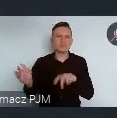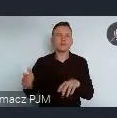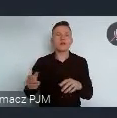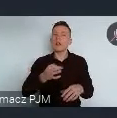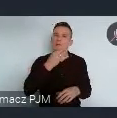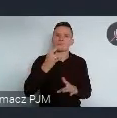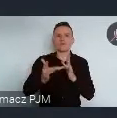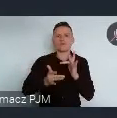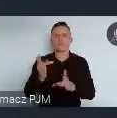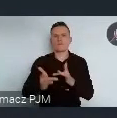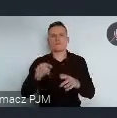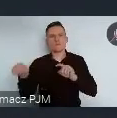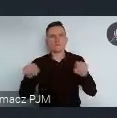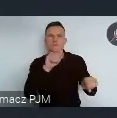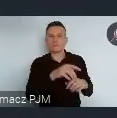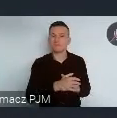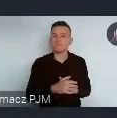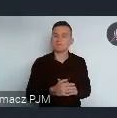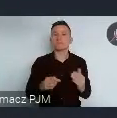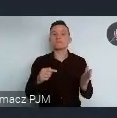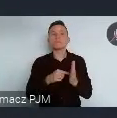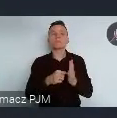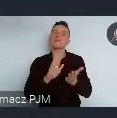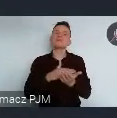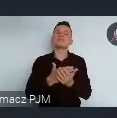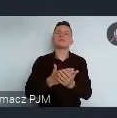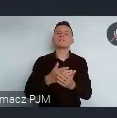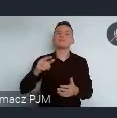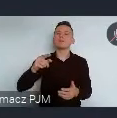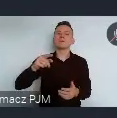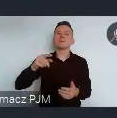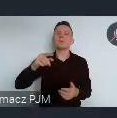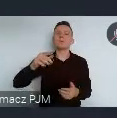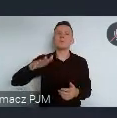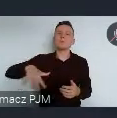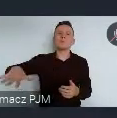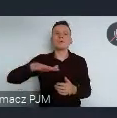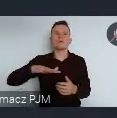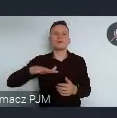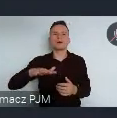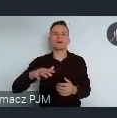Przykładem tego może być współpraca z powiatem rawickim i z gminą Pakosław, gdzie wspólnie zrealizowaliśmy